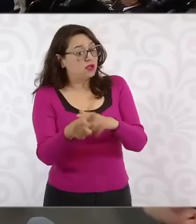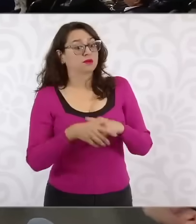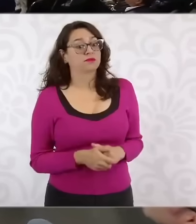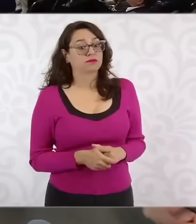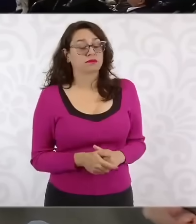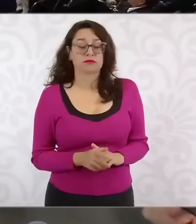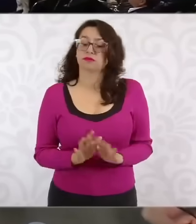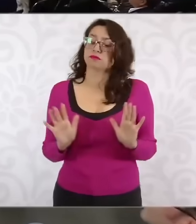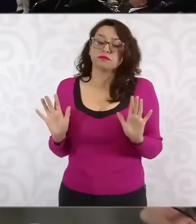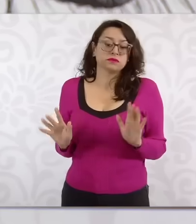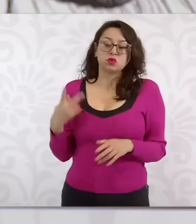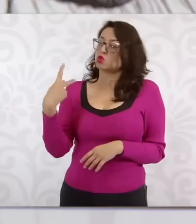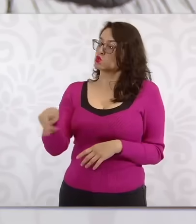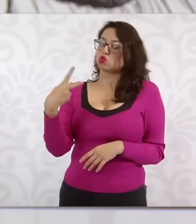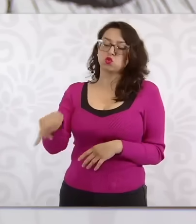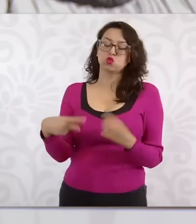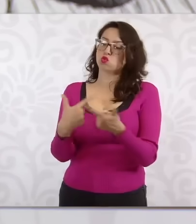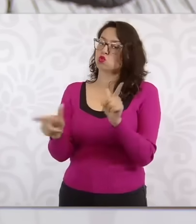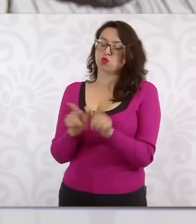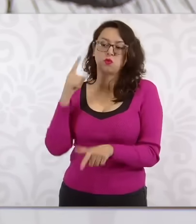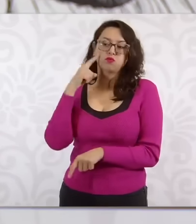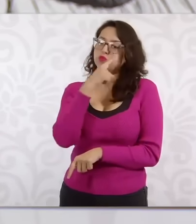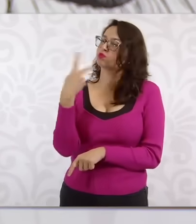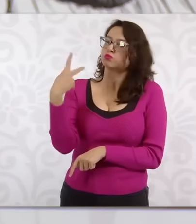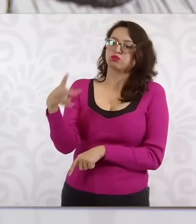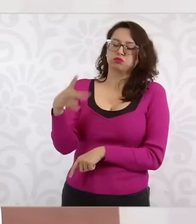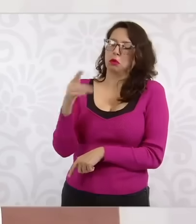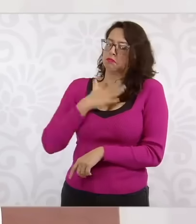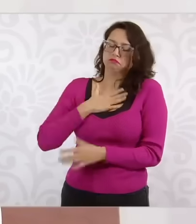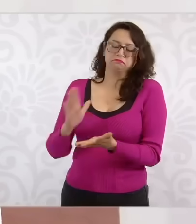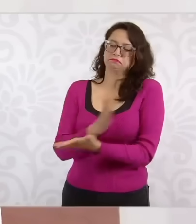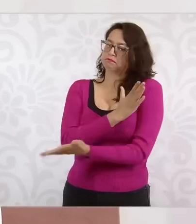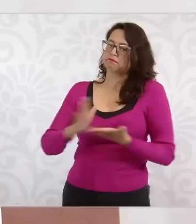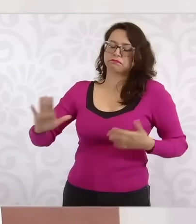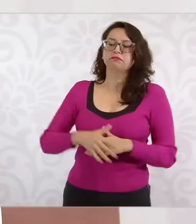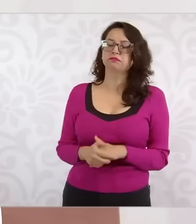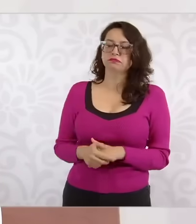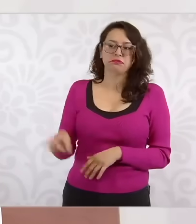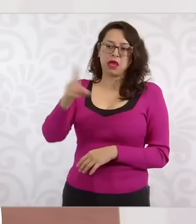Pues eso ya es el partido, ¿no? Ya no me corresponde a mí, ya les corresponde a a